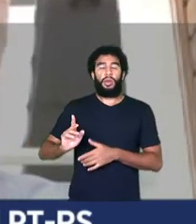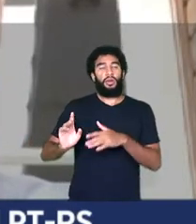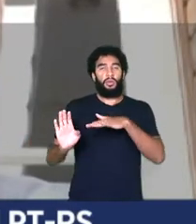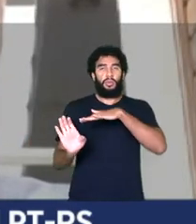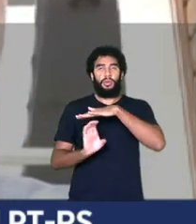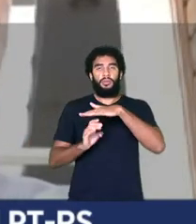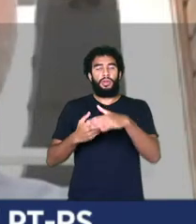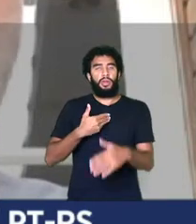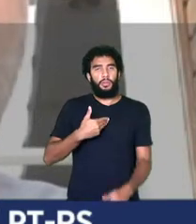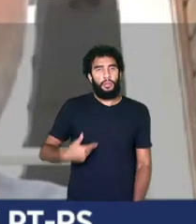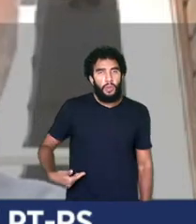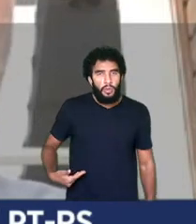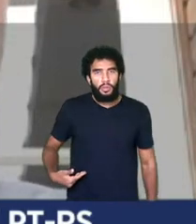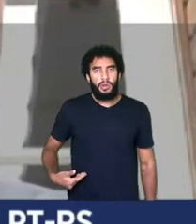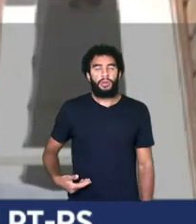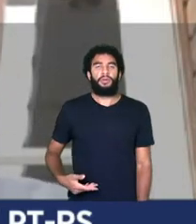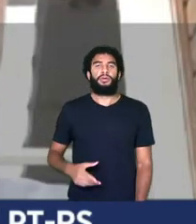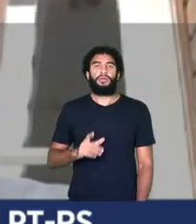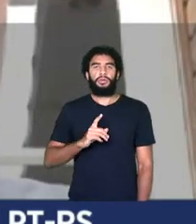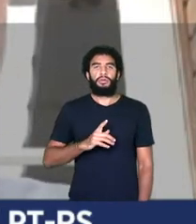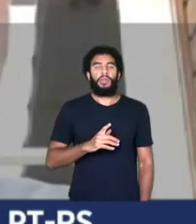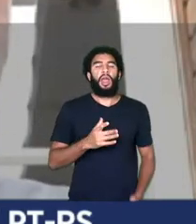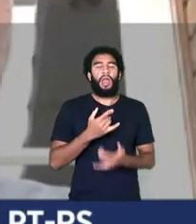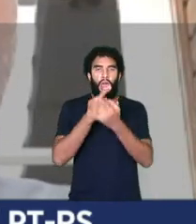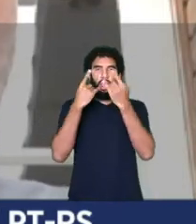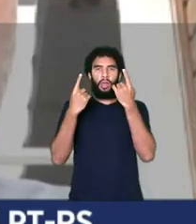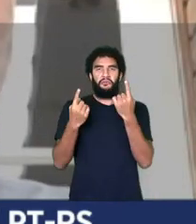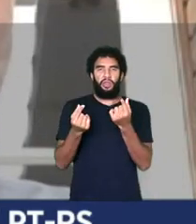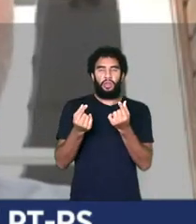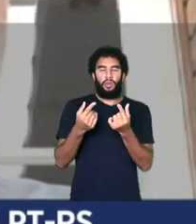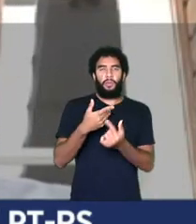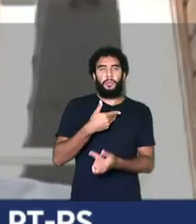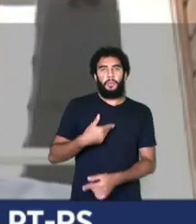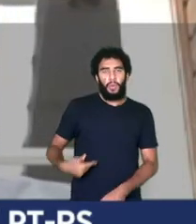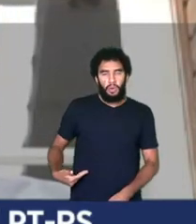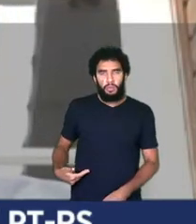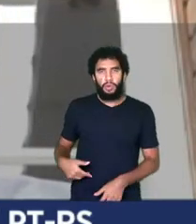ESTRANGEIROS? PORQUE A MAIOR ACIONISTA NA PETROBRAS É O POVO BRAS BRASILEIRO. ESTA